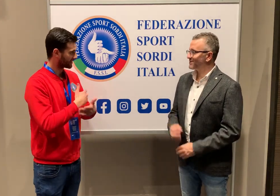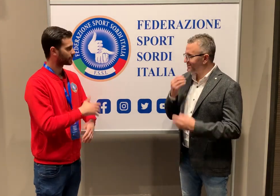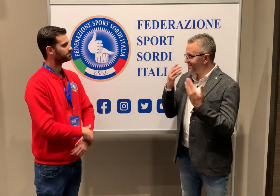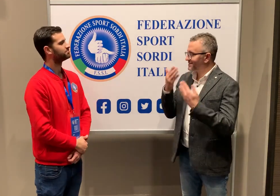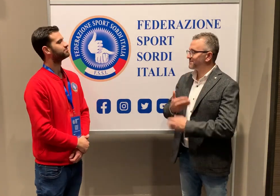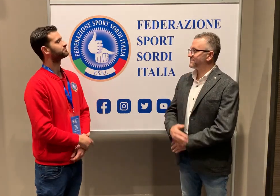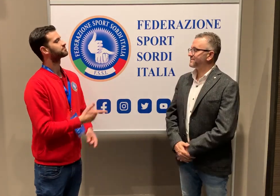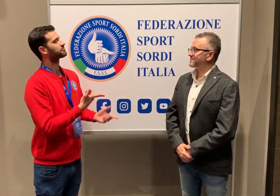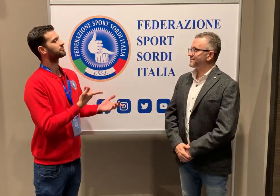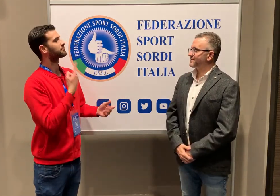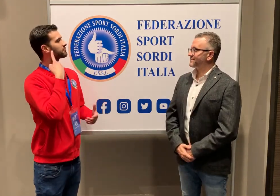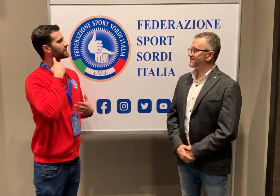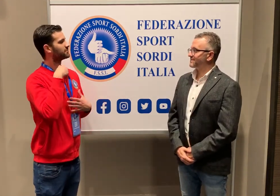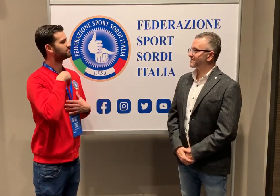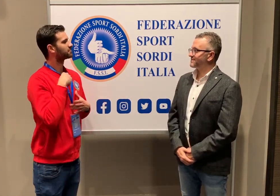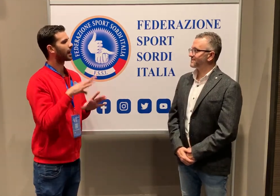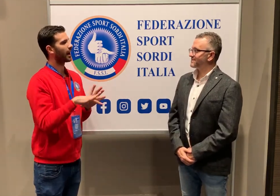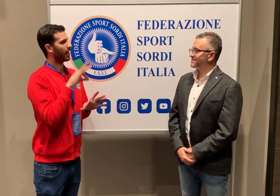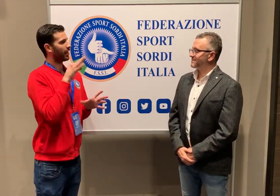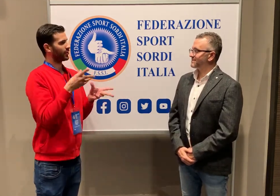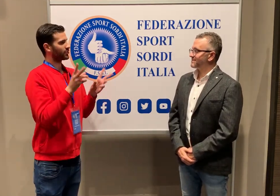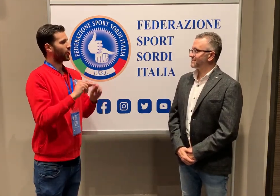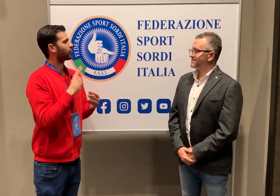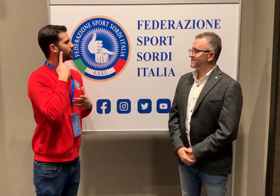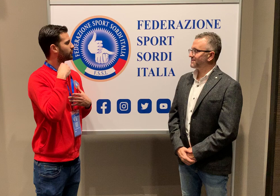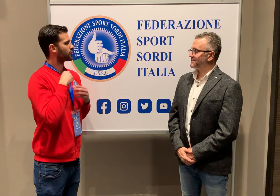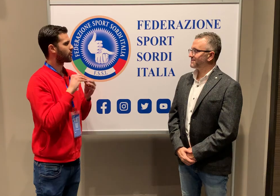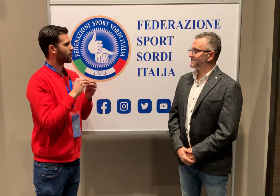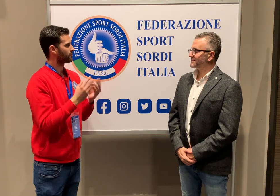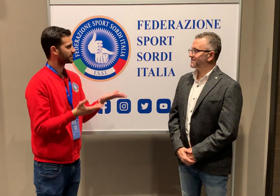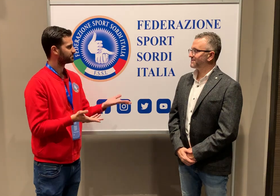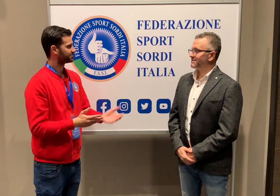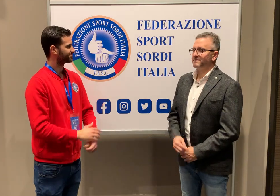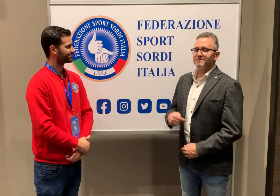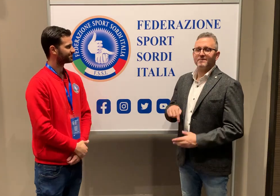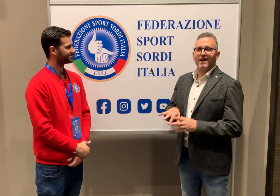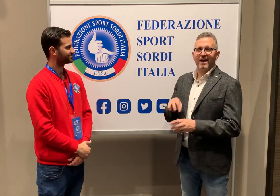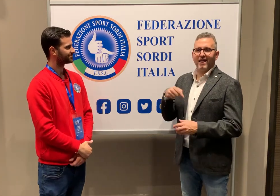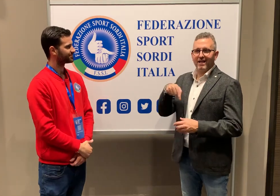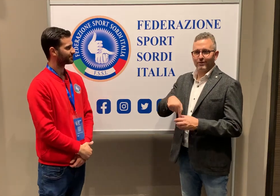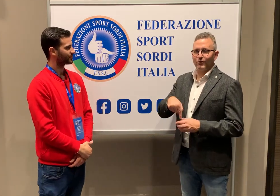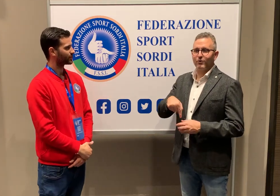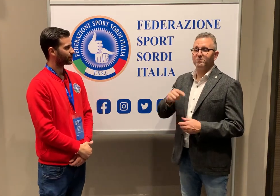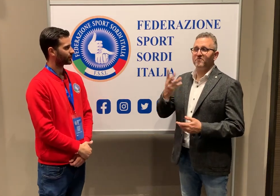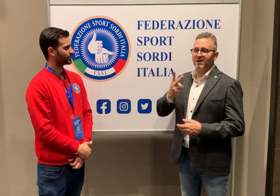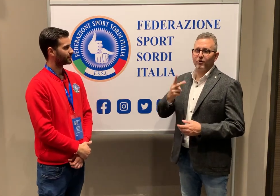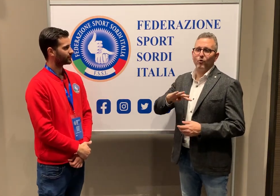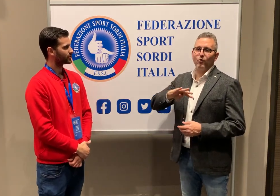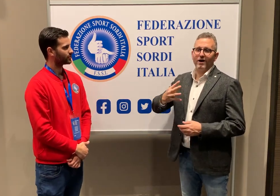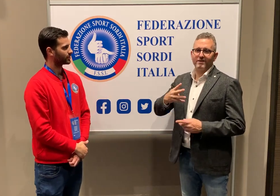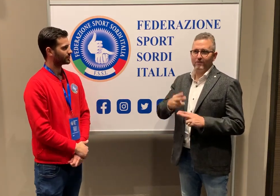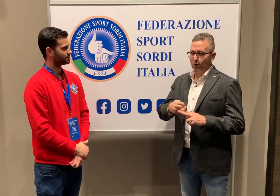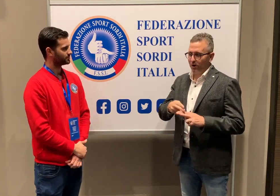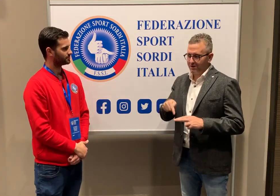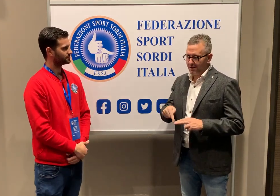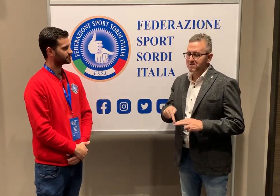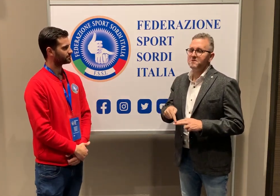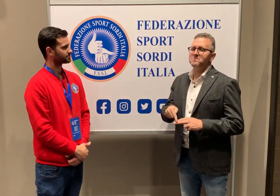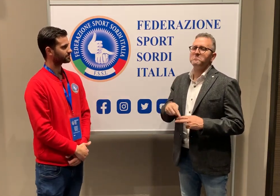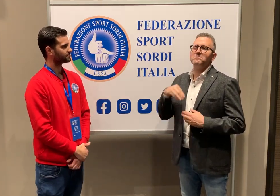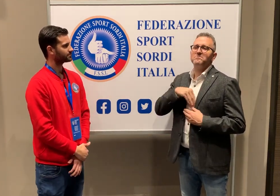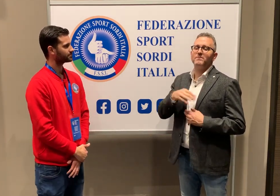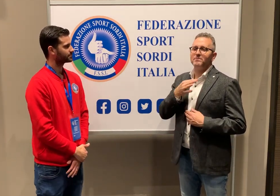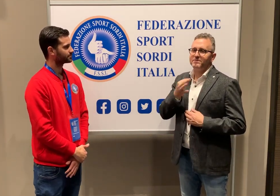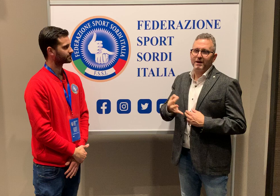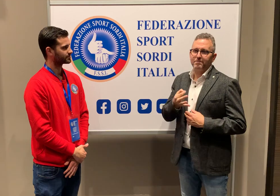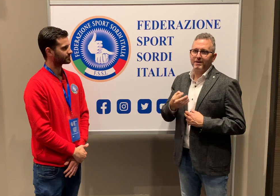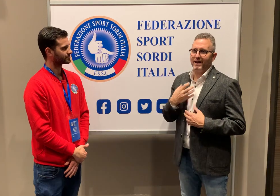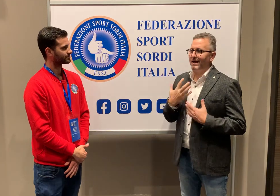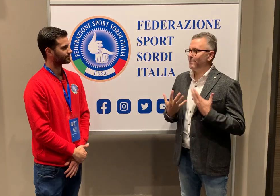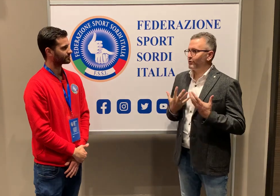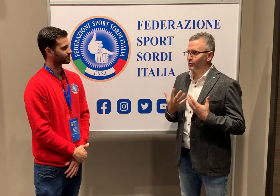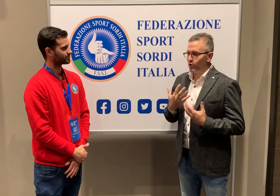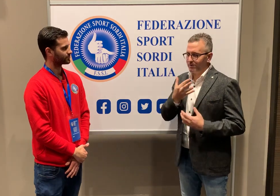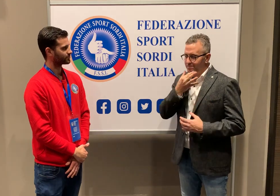Buonasera, come ti senti ad essere nuovamente eletto? Questa è la quarta volta che ricopro